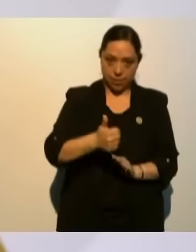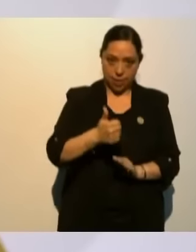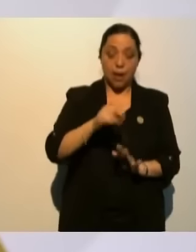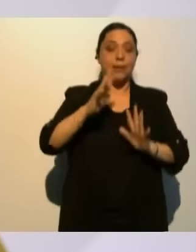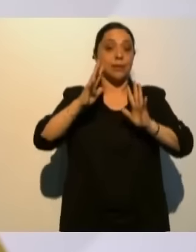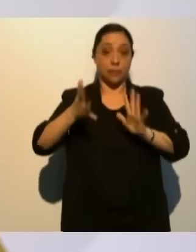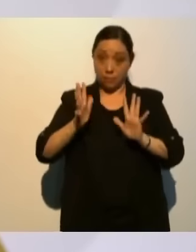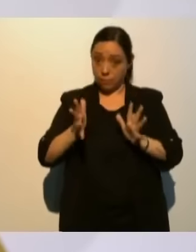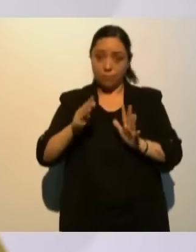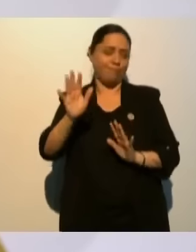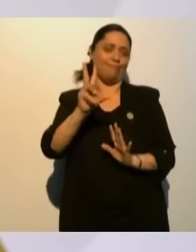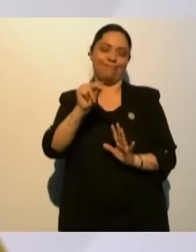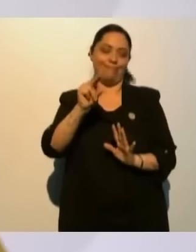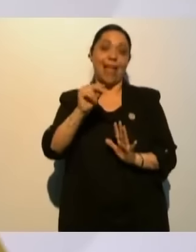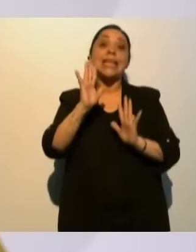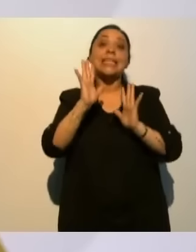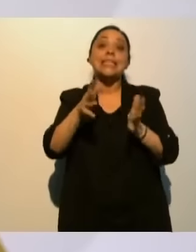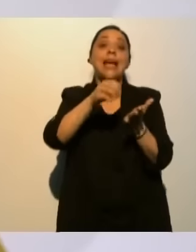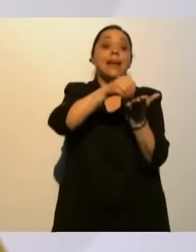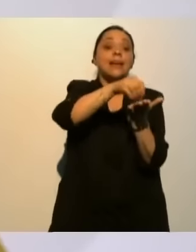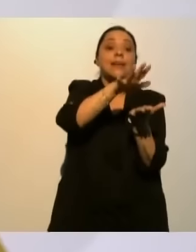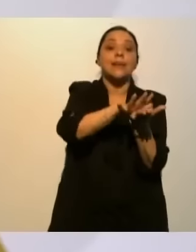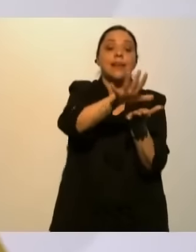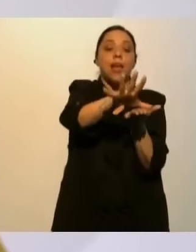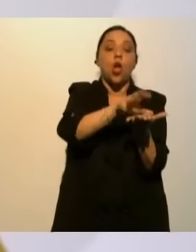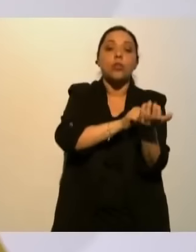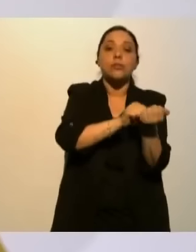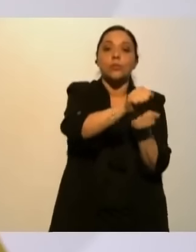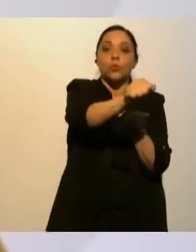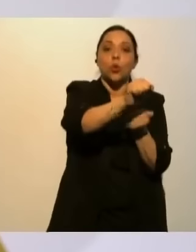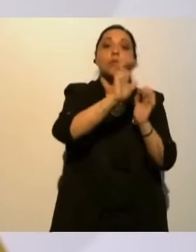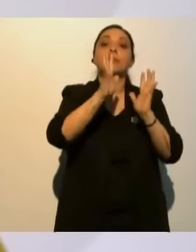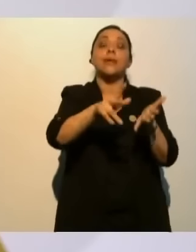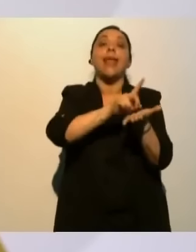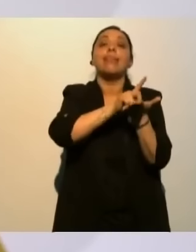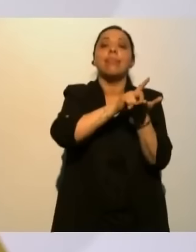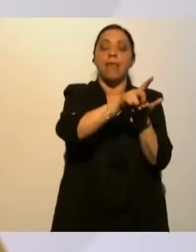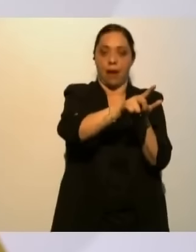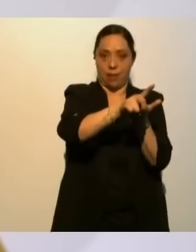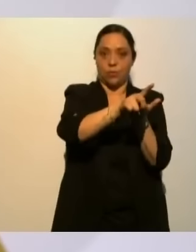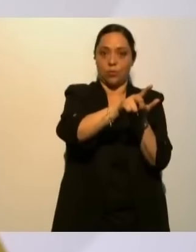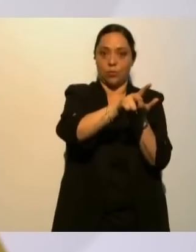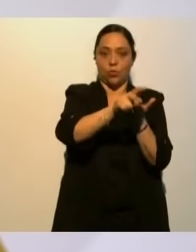México porque ya están en la Constitución de la República todos los programas del bienestar que